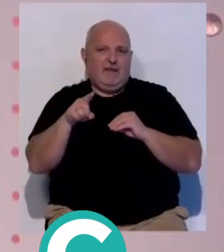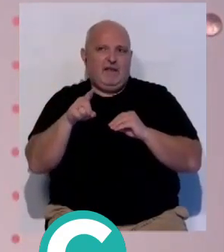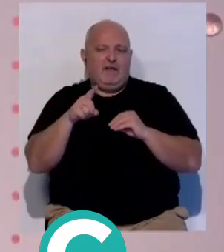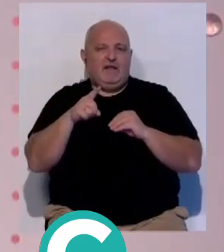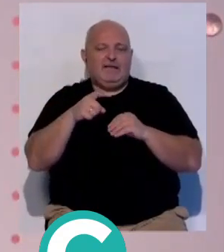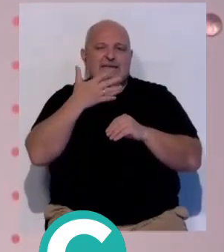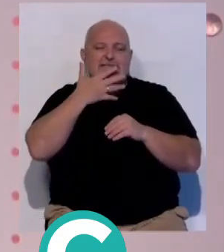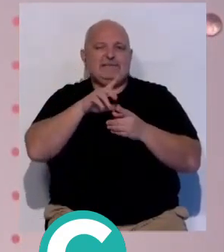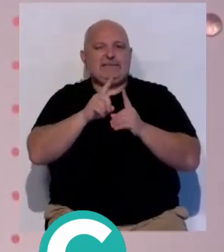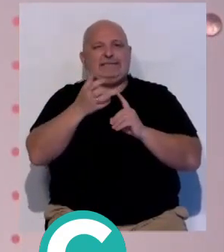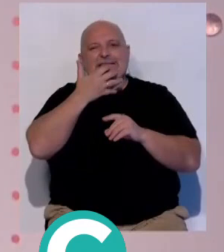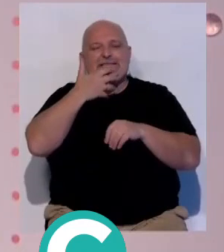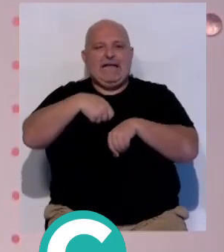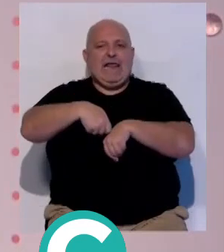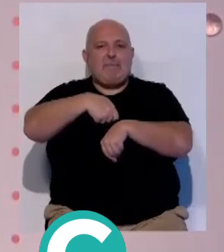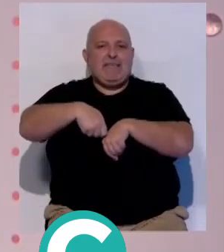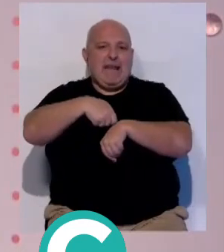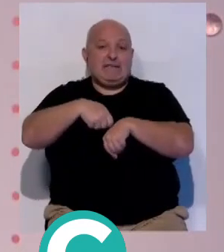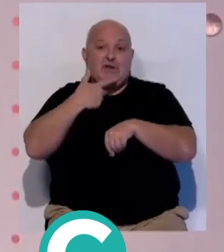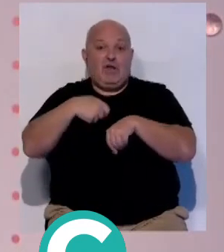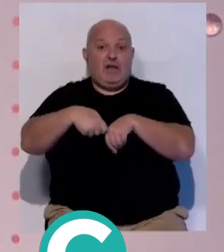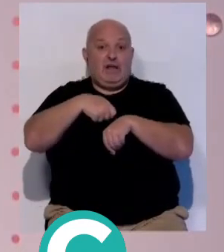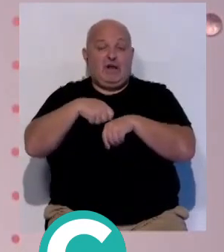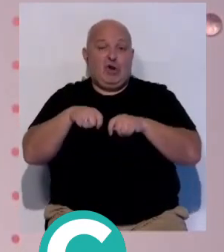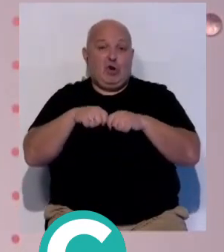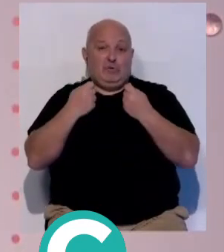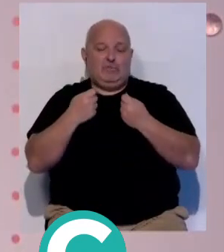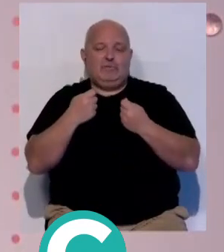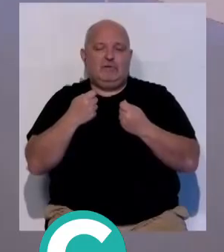cremallera que si la cremallera no está cerrada del todo esa rotura está un poquito abierta la